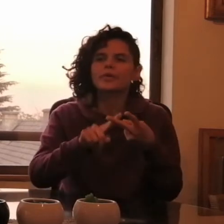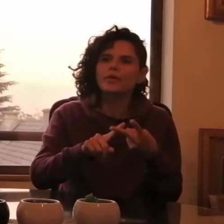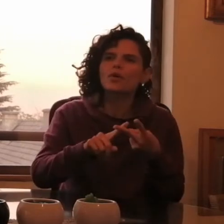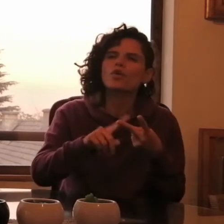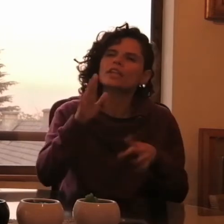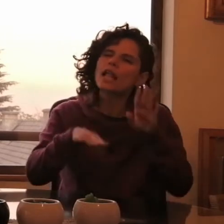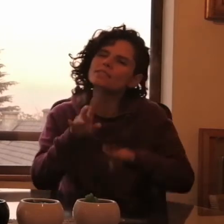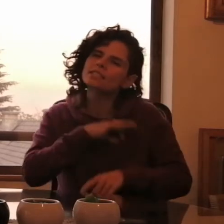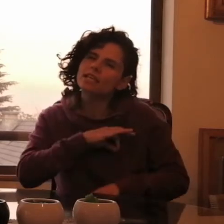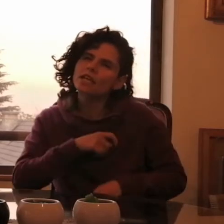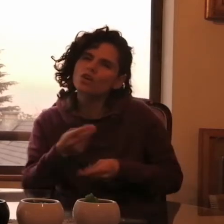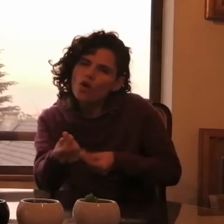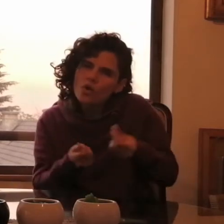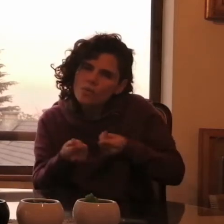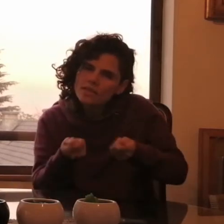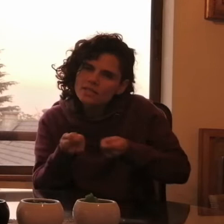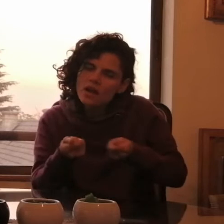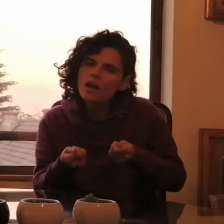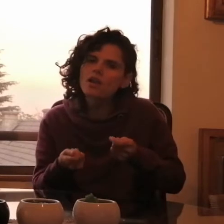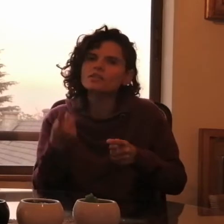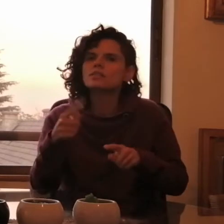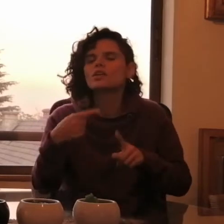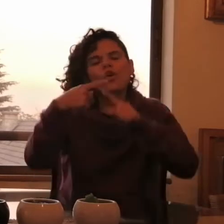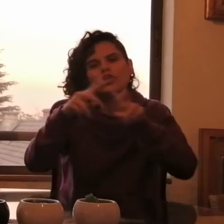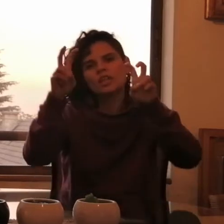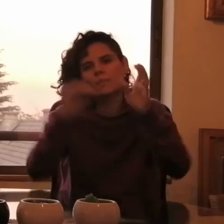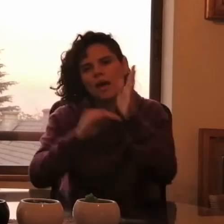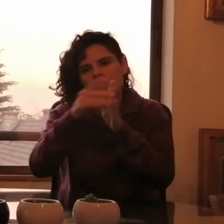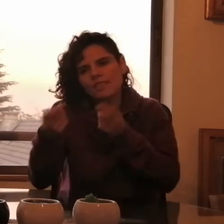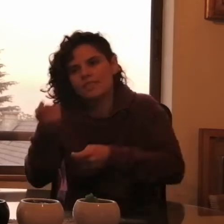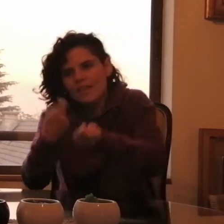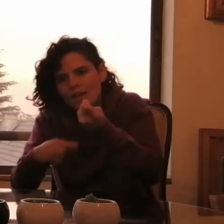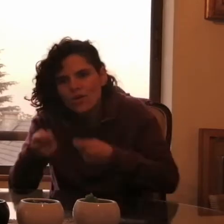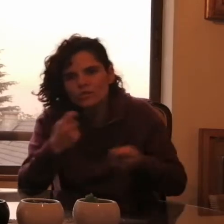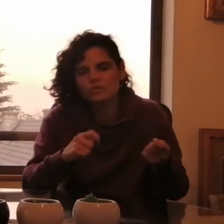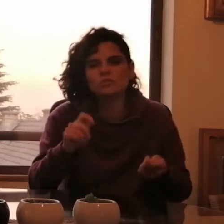que estaba en otro en la parte como de negocio pero no en ingeniería misma